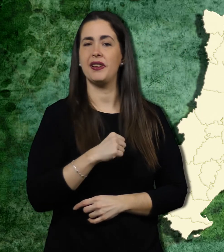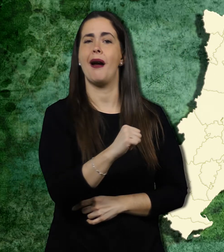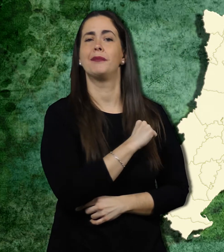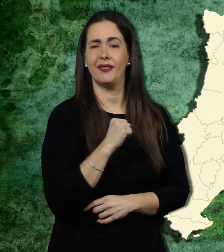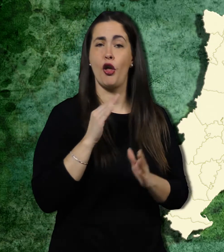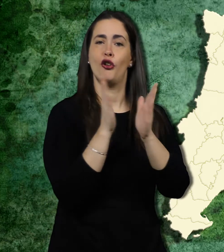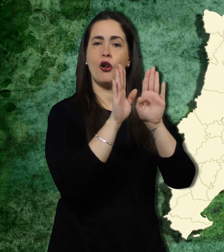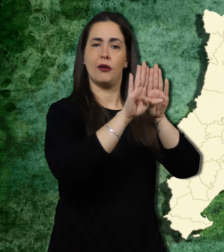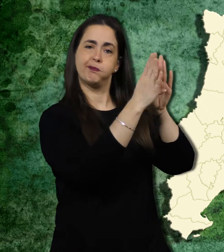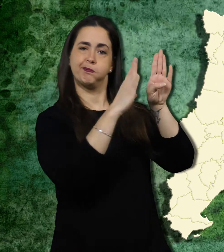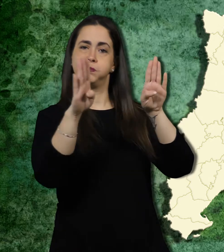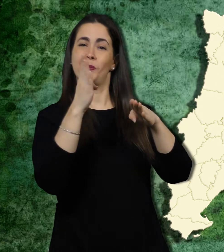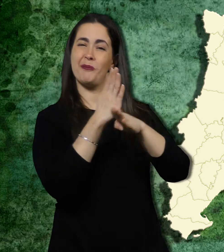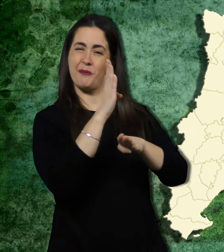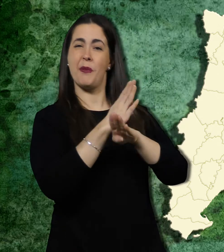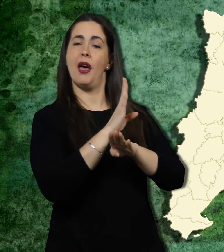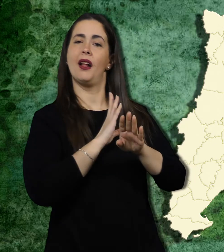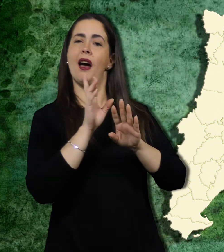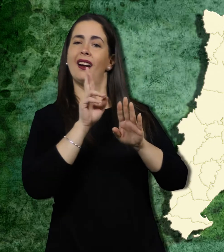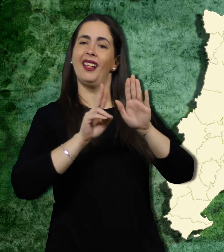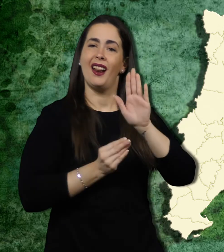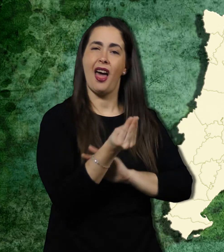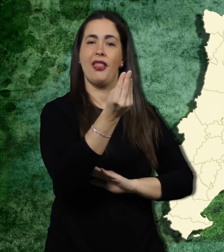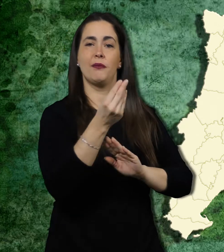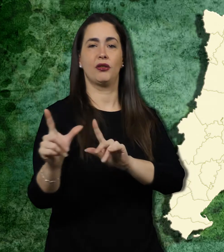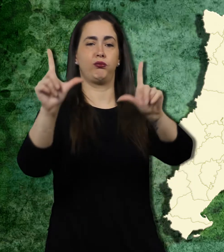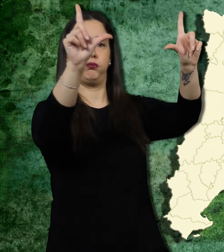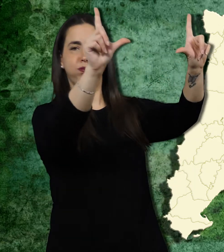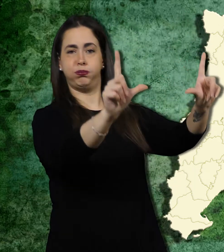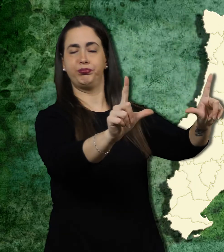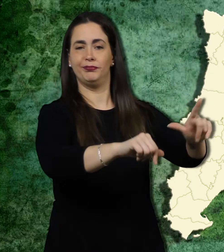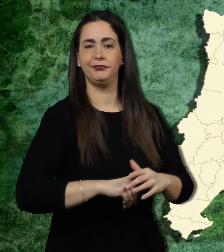amb un retaule renaixentista presidint l'altar.